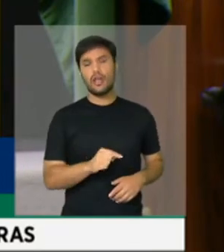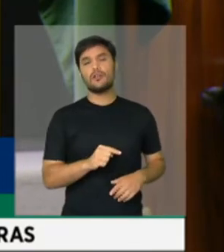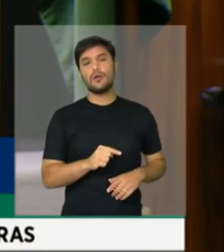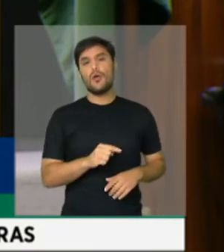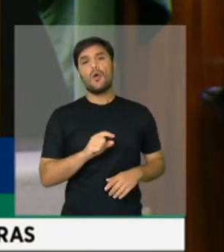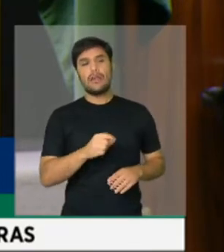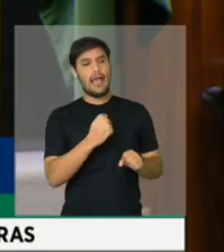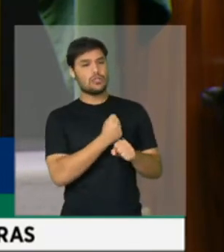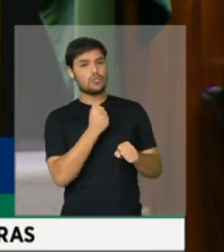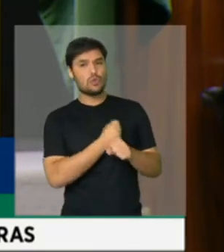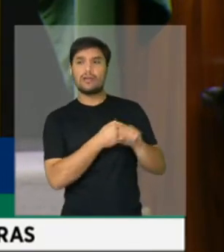COM A DO CAPITALISMO DOS ESTADOS UNIDOS DA AMÉRICA QUE